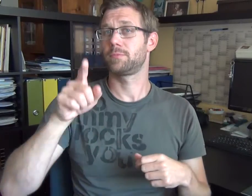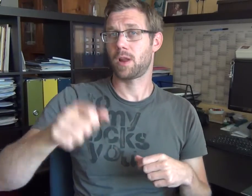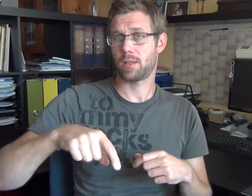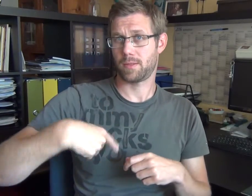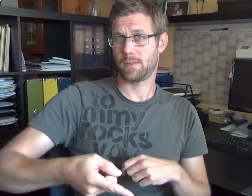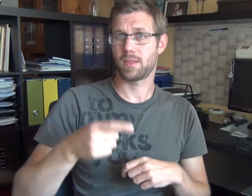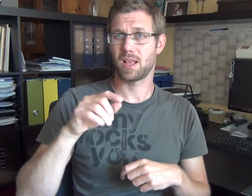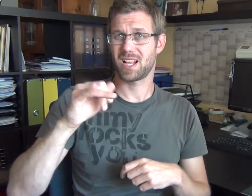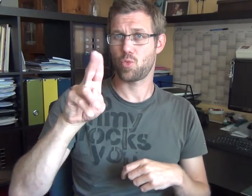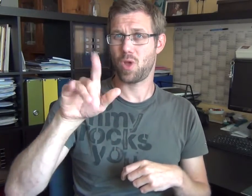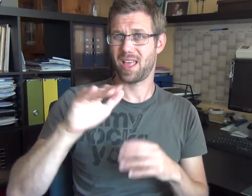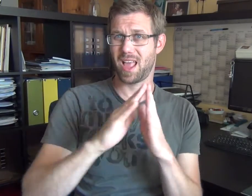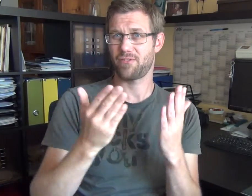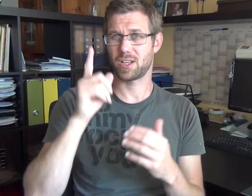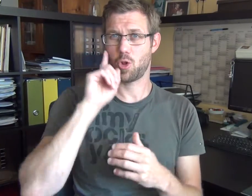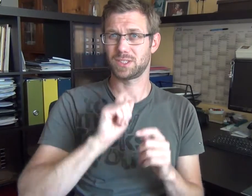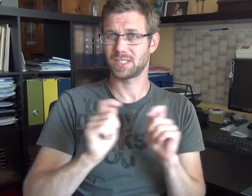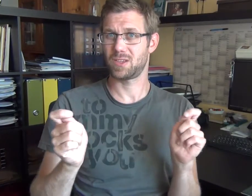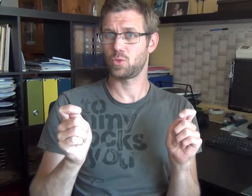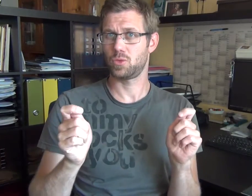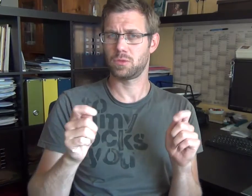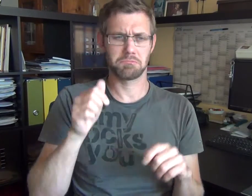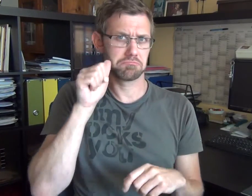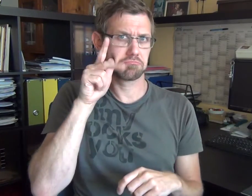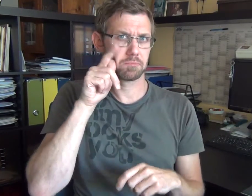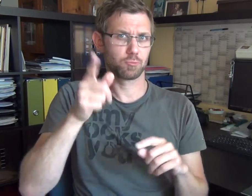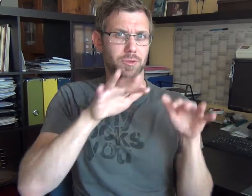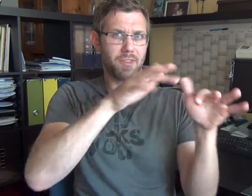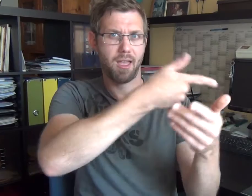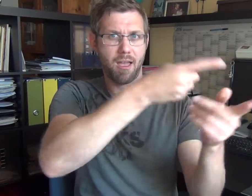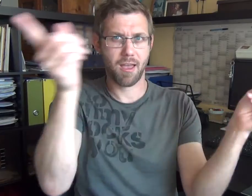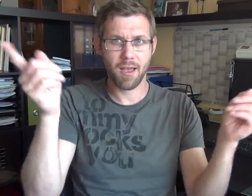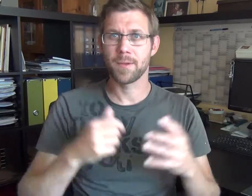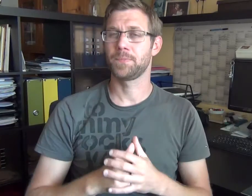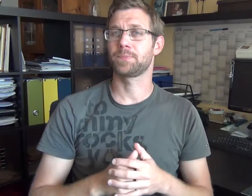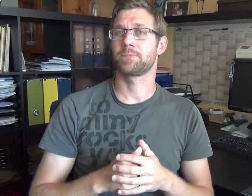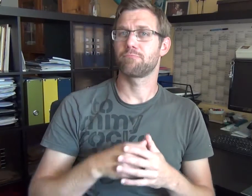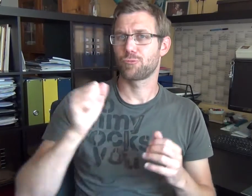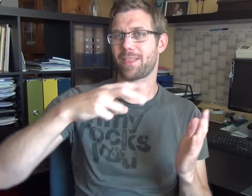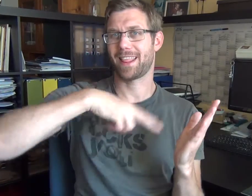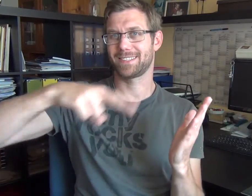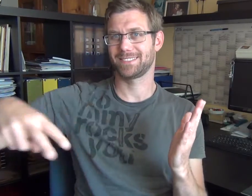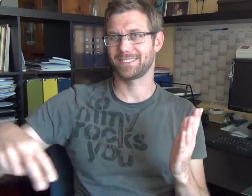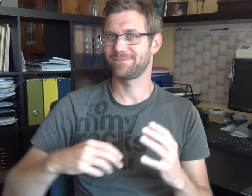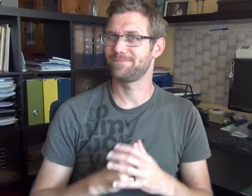könnt ihr ins Juliheft der Deutschen Gehörlosenzeitung reinschauen. Das müsste in den nächsten Tagen bei euch sein. Da erfahrt ihr mehr.